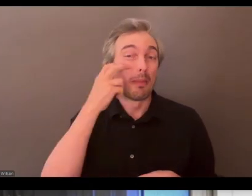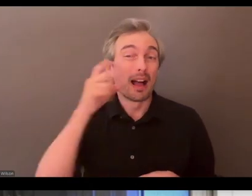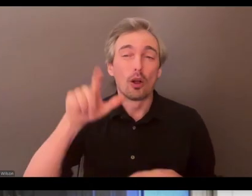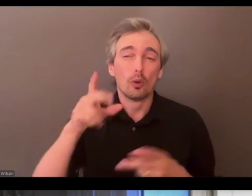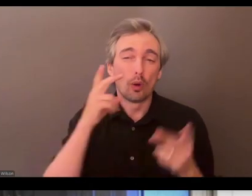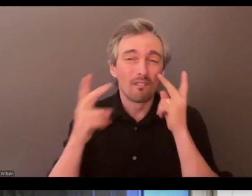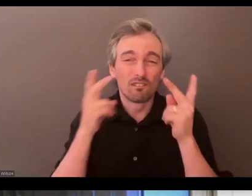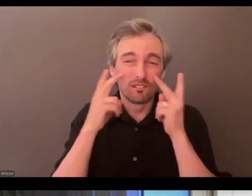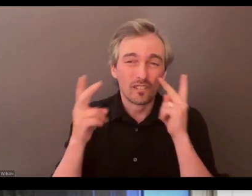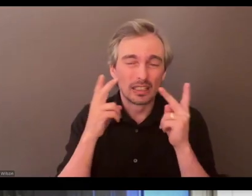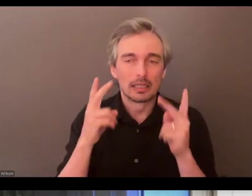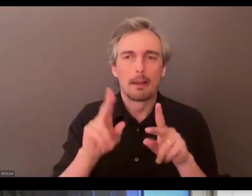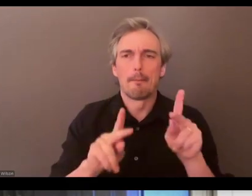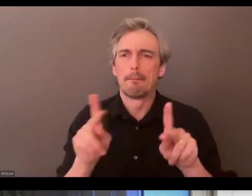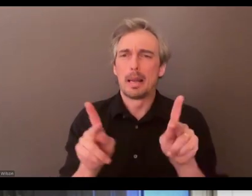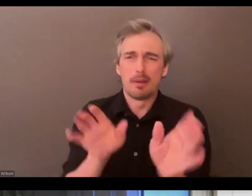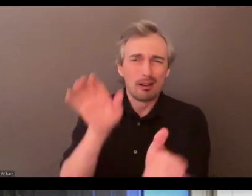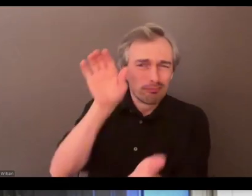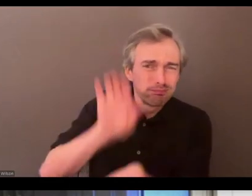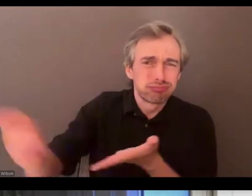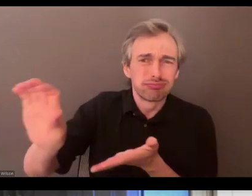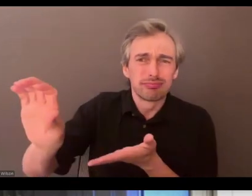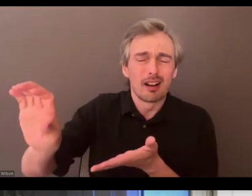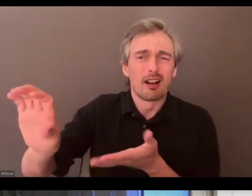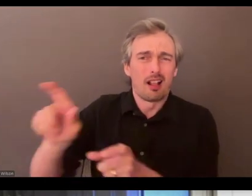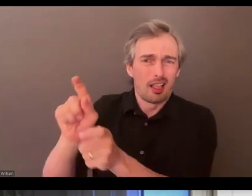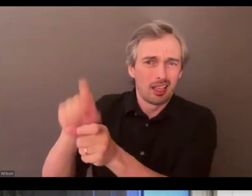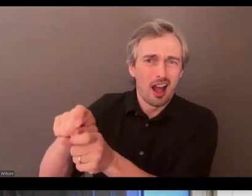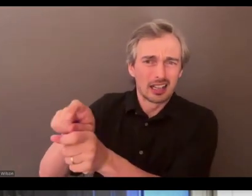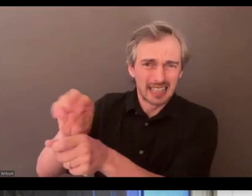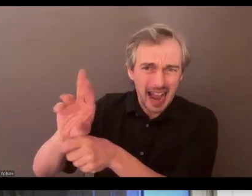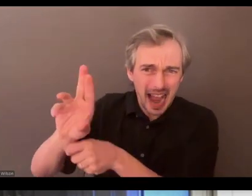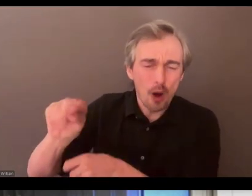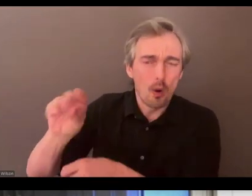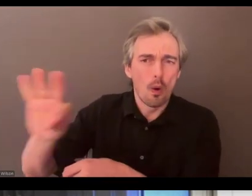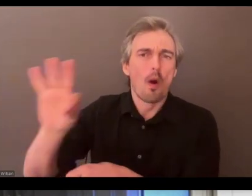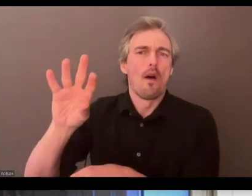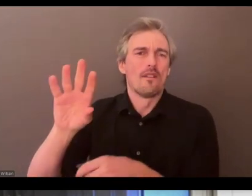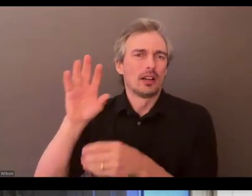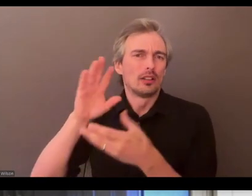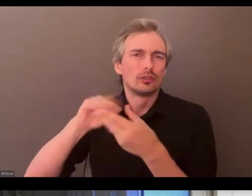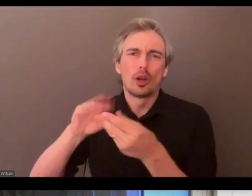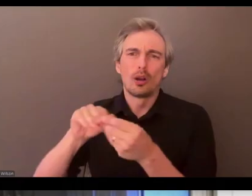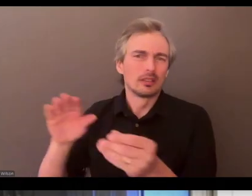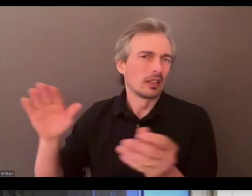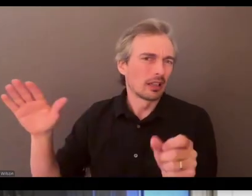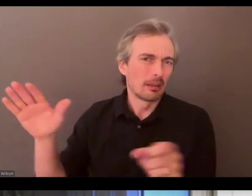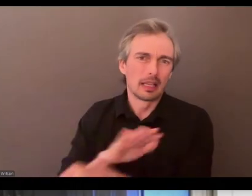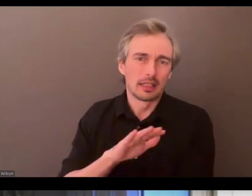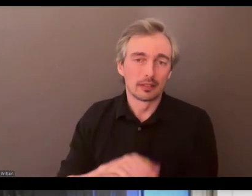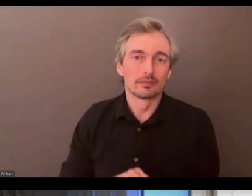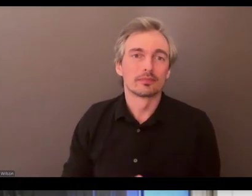最近、私が担当したプロジェクトでは、デ ータダッ シュボ ードがフラットな画像で伝えられていました。